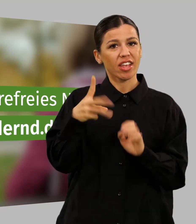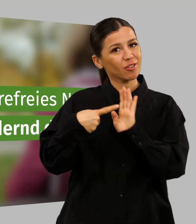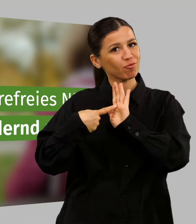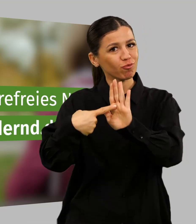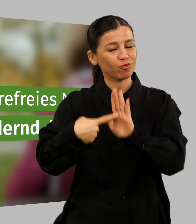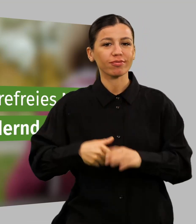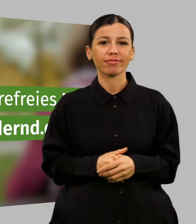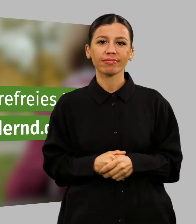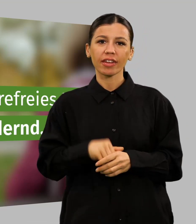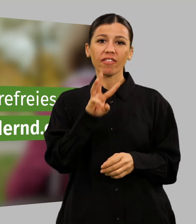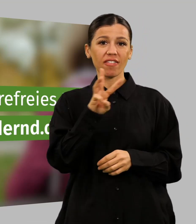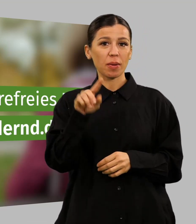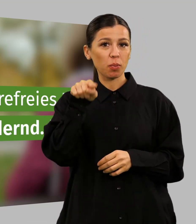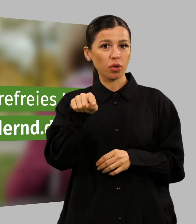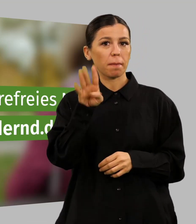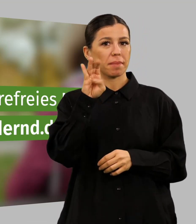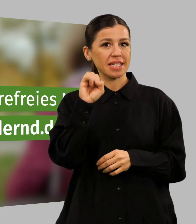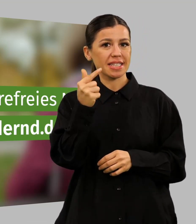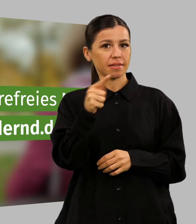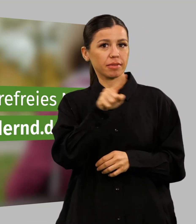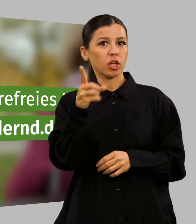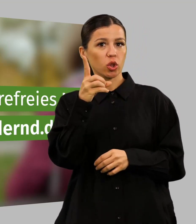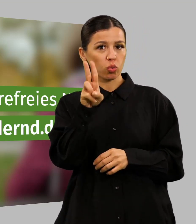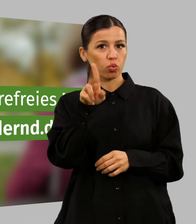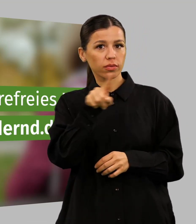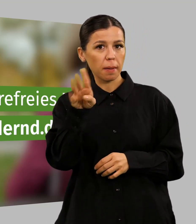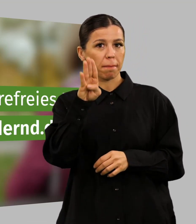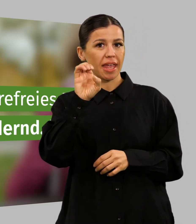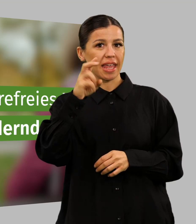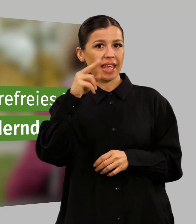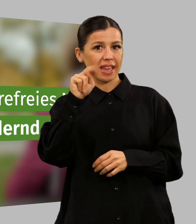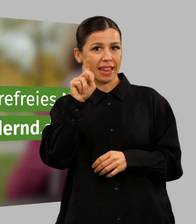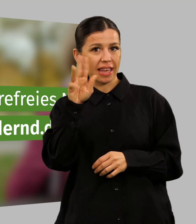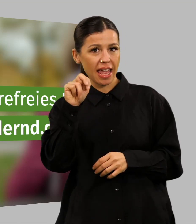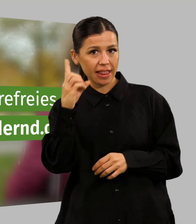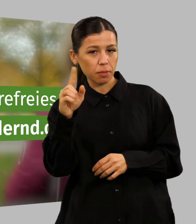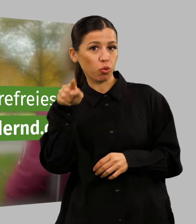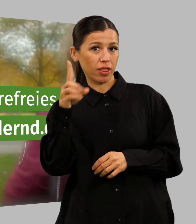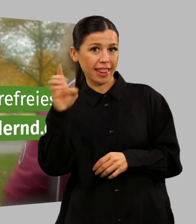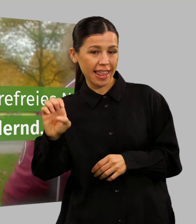www.bist-du-behindernd.de